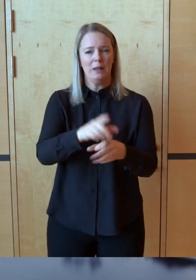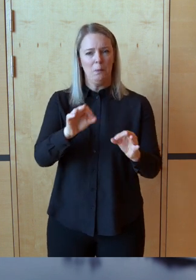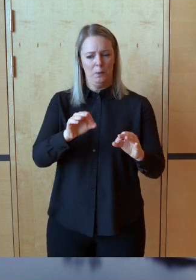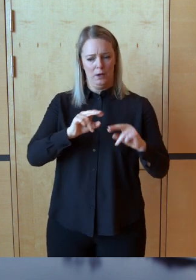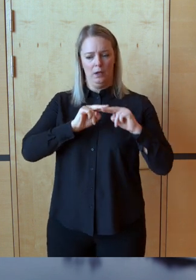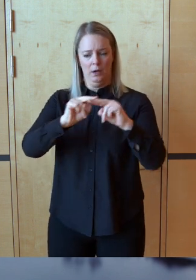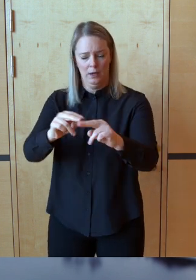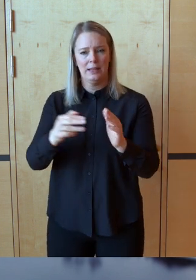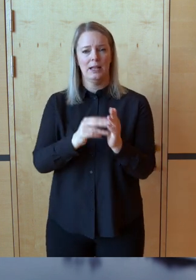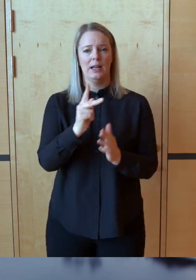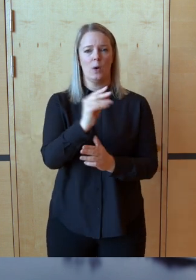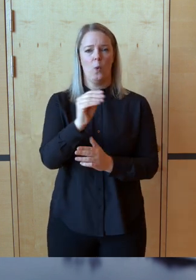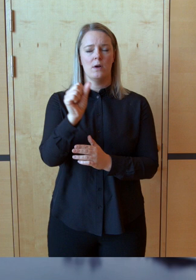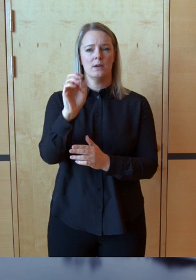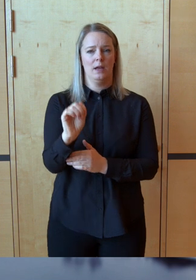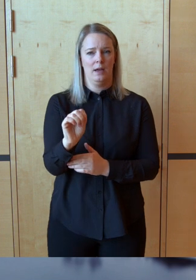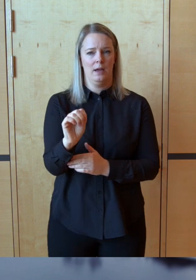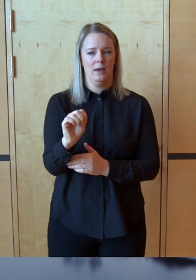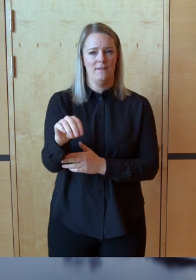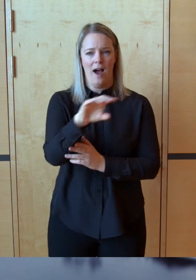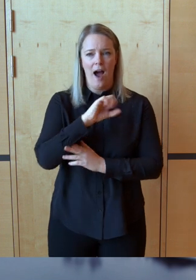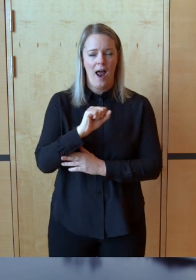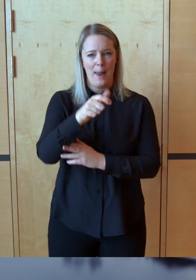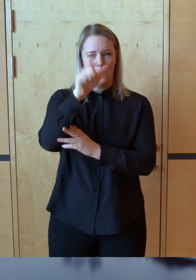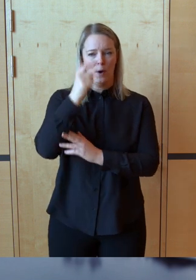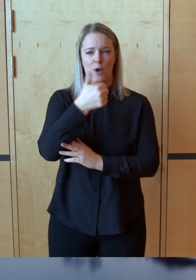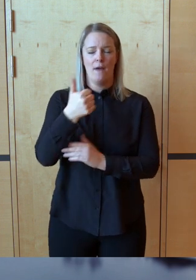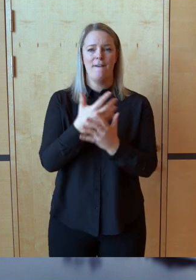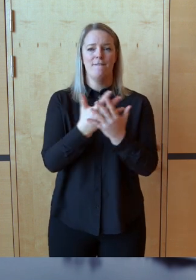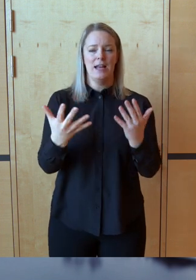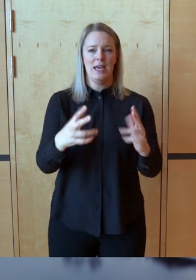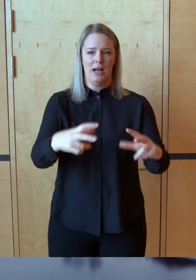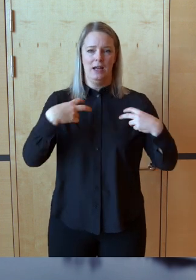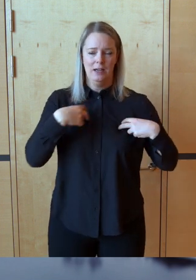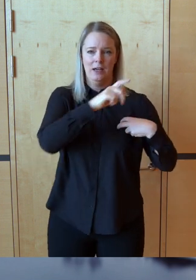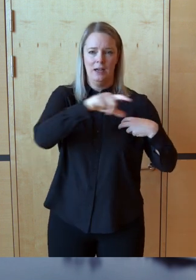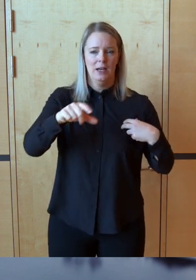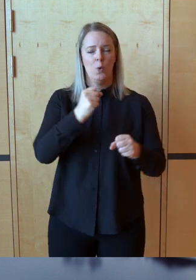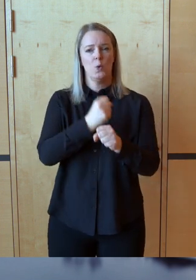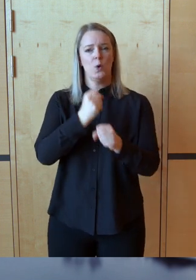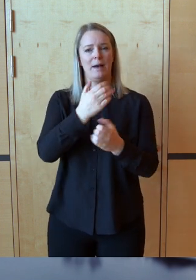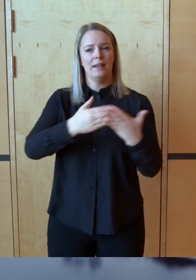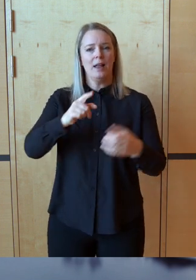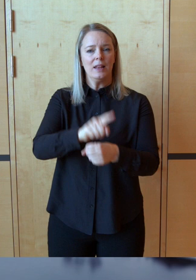Alla Räddningstjänsten skriker efter deltidsbrandmän I Sverige Vad ska vi göra för att locka och på folk